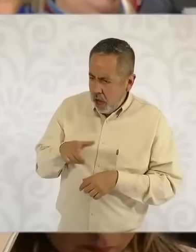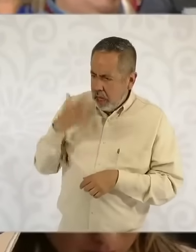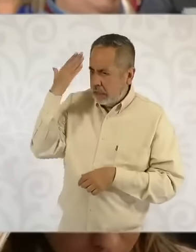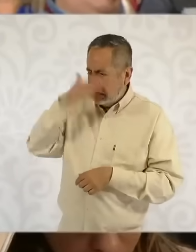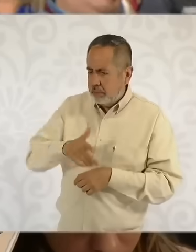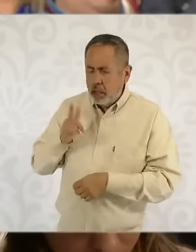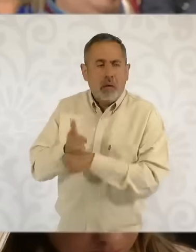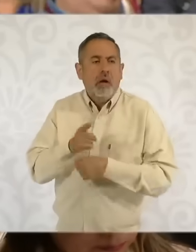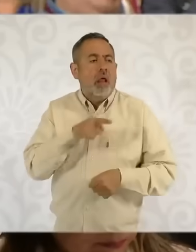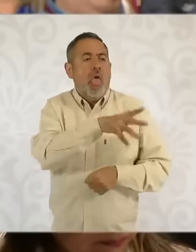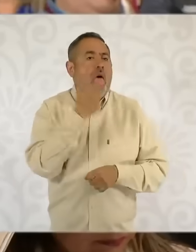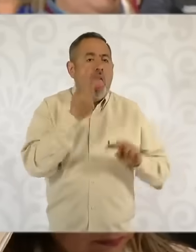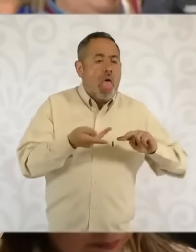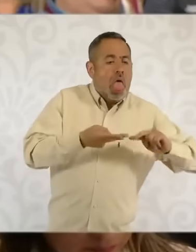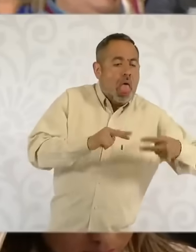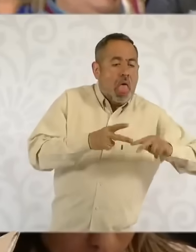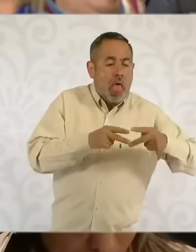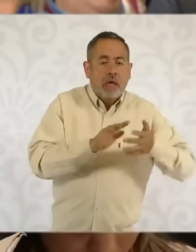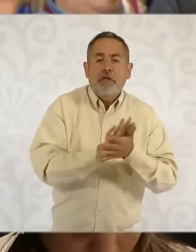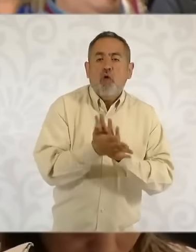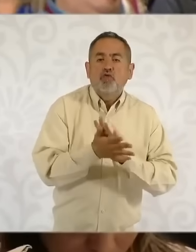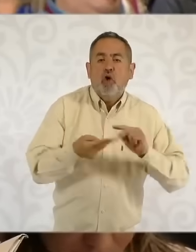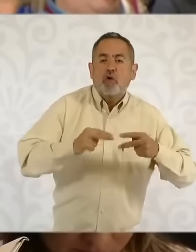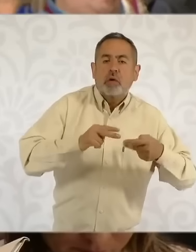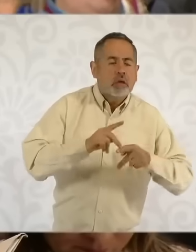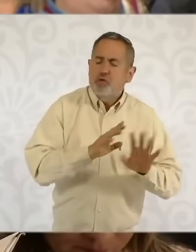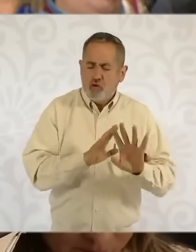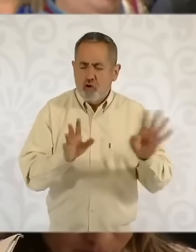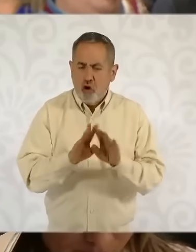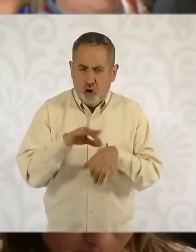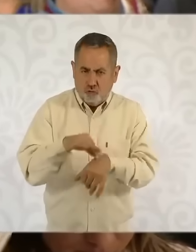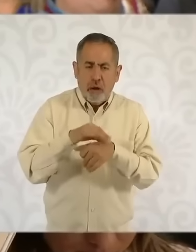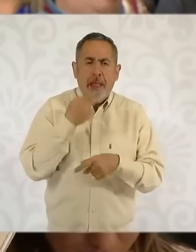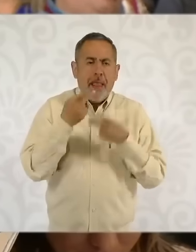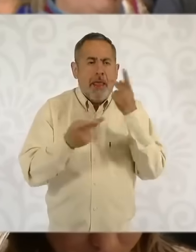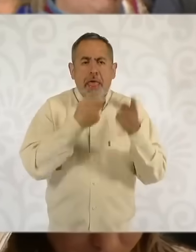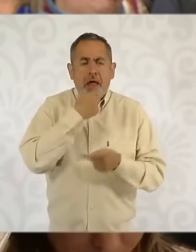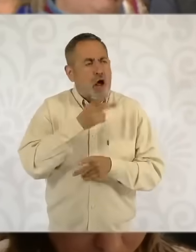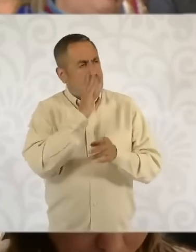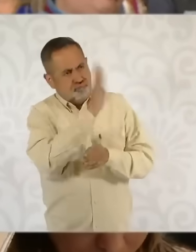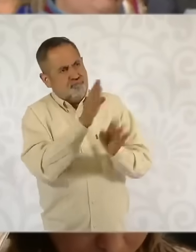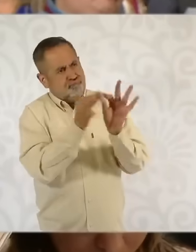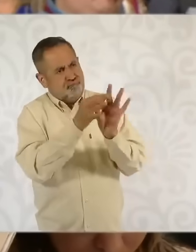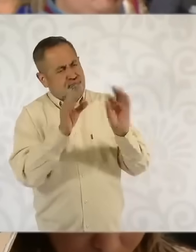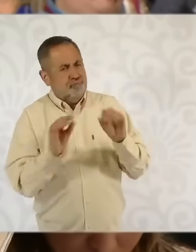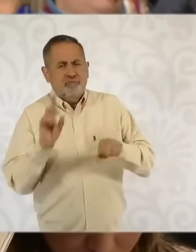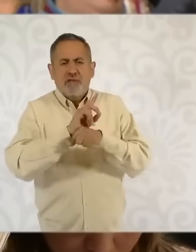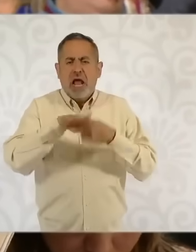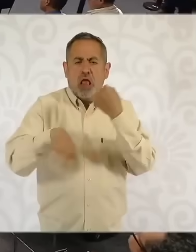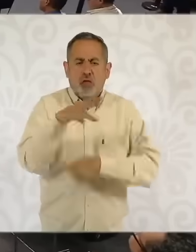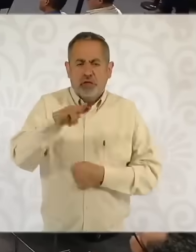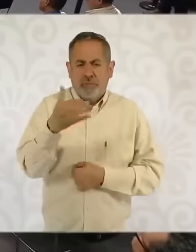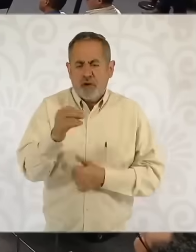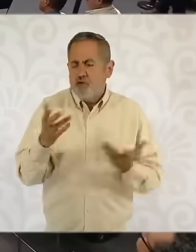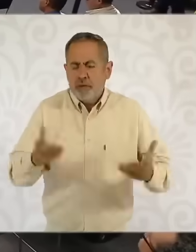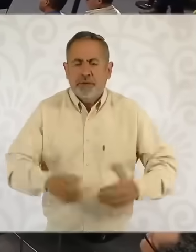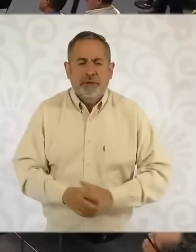no no tengan ellos traducciones de lo que usted dijo en el 14 de mayo Es que es muy